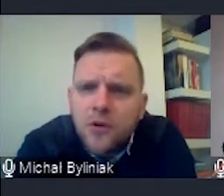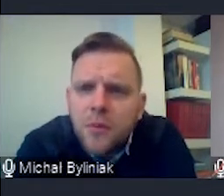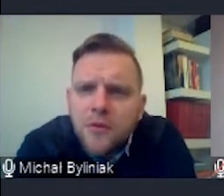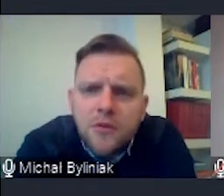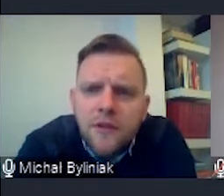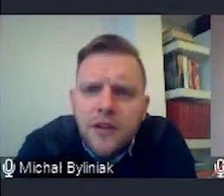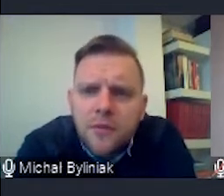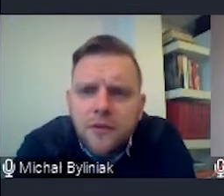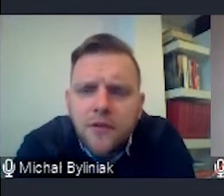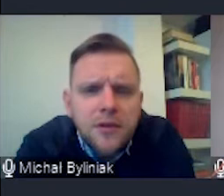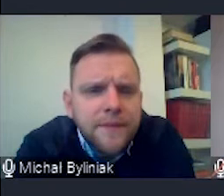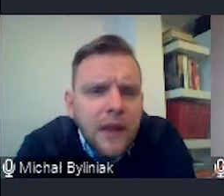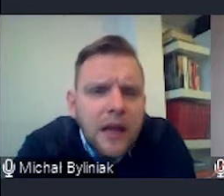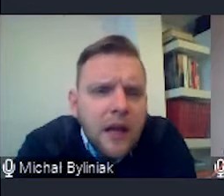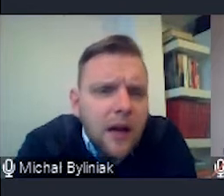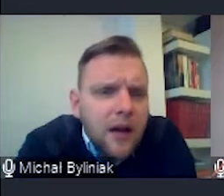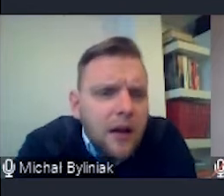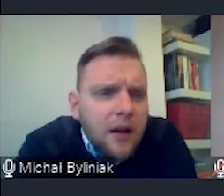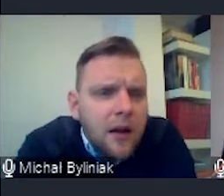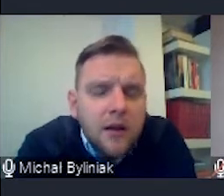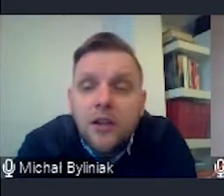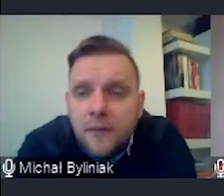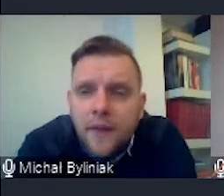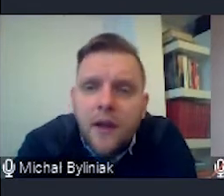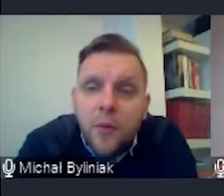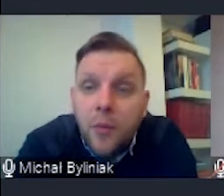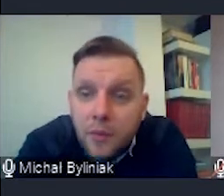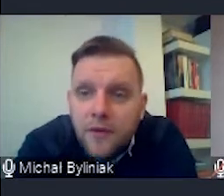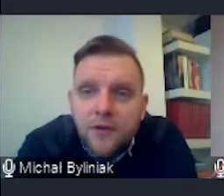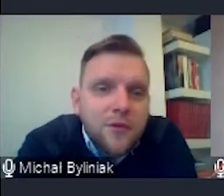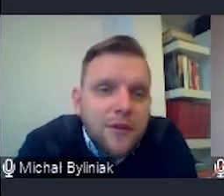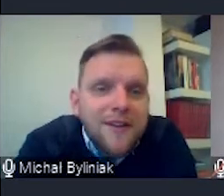proszę po prostu o chwilę cierpliwości i próby powrotu,